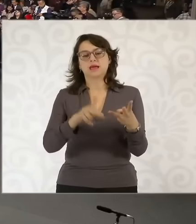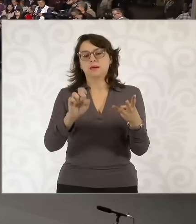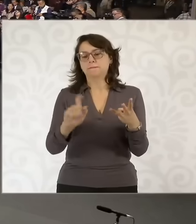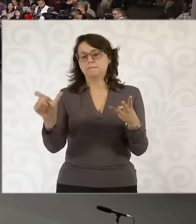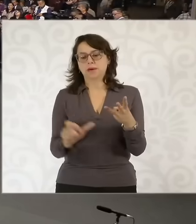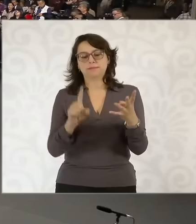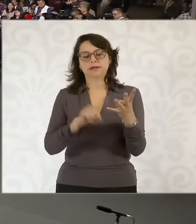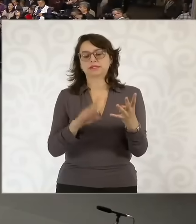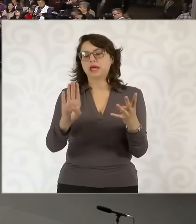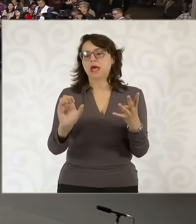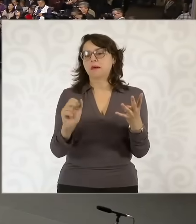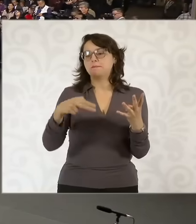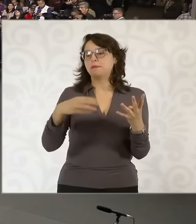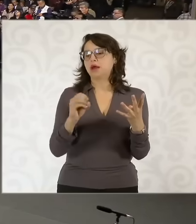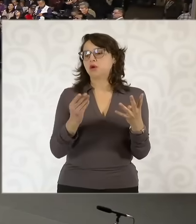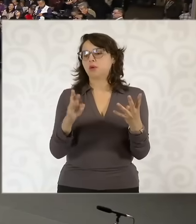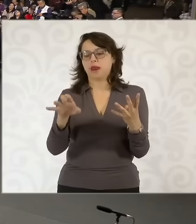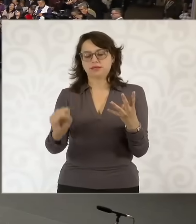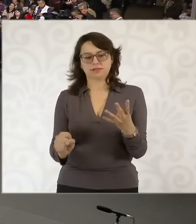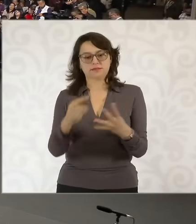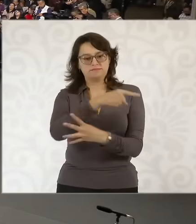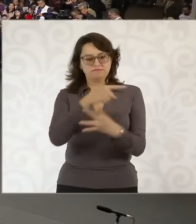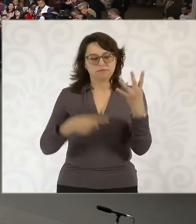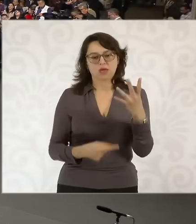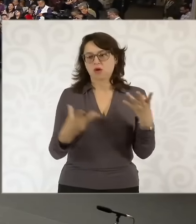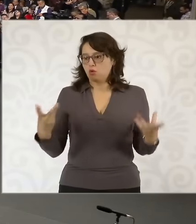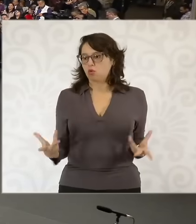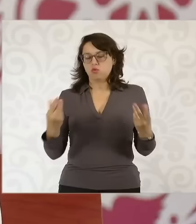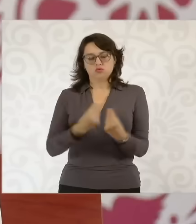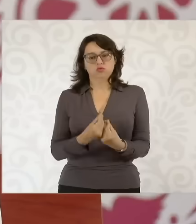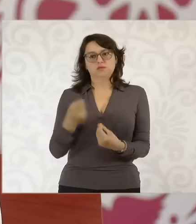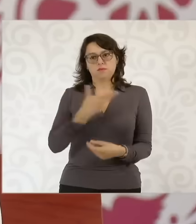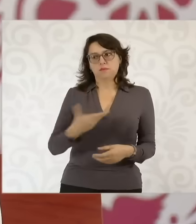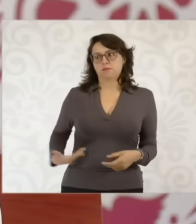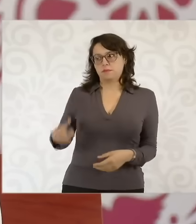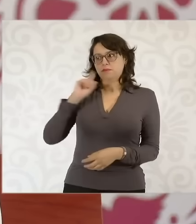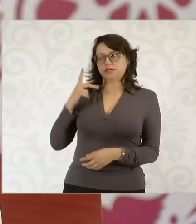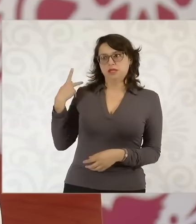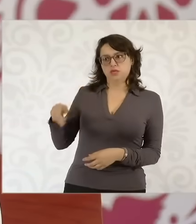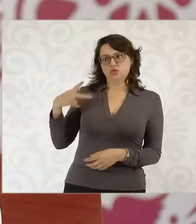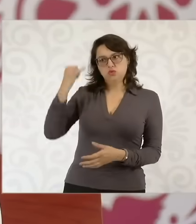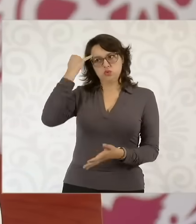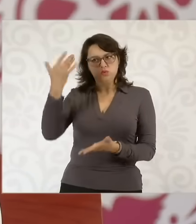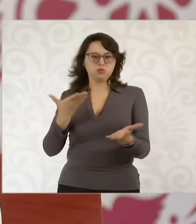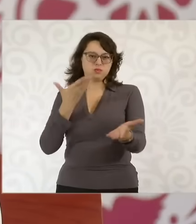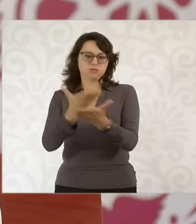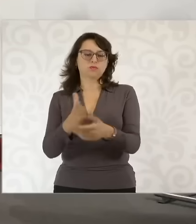con la visión eh de la de la presidenta que como sabemos eh conoce conce muy bien, conoce muy bien